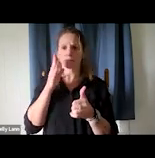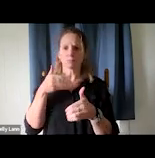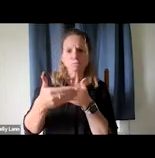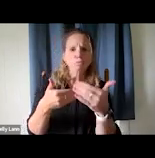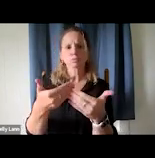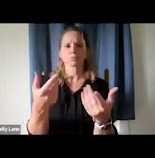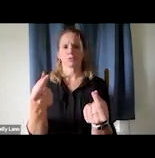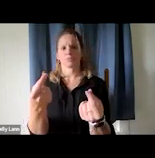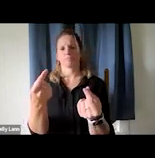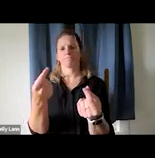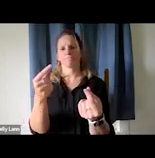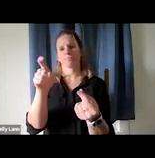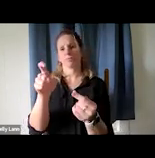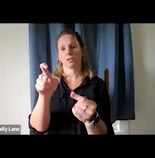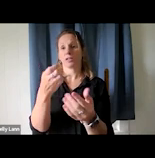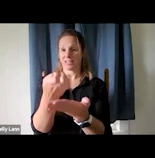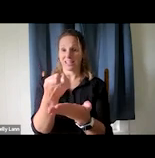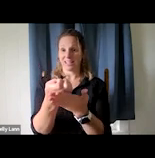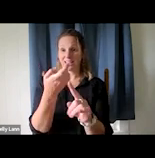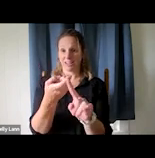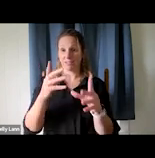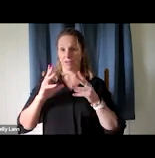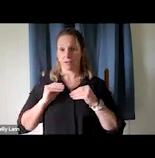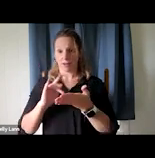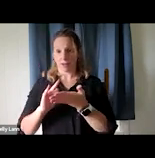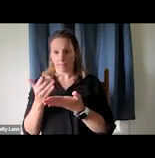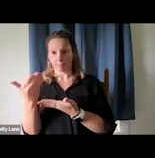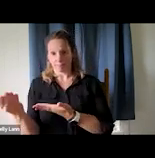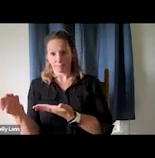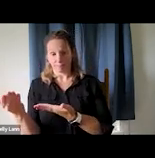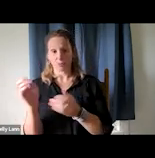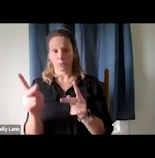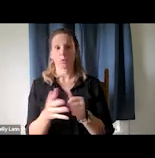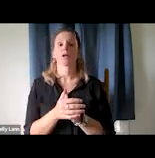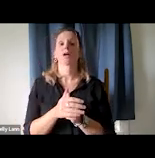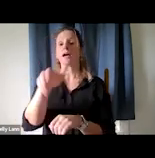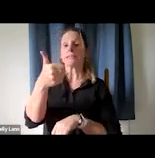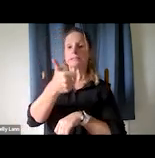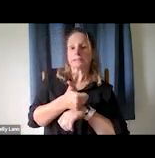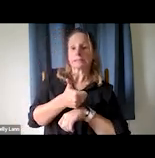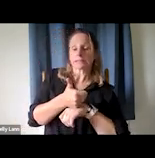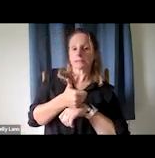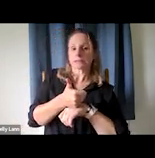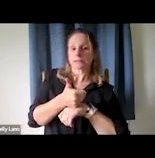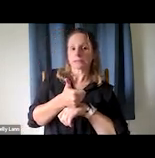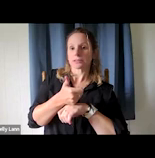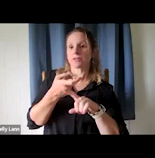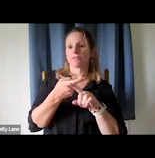es mediante pruebas objetivas de una fuente médica aceptable establecida por algo médicamente...